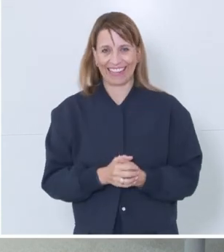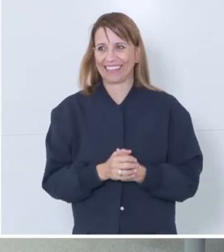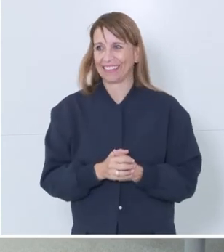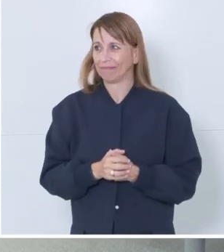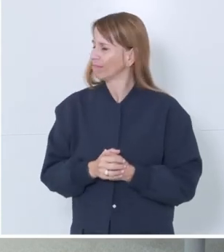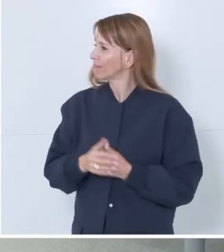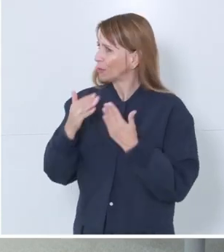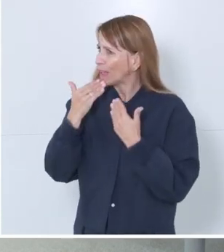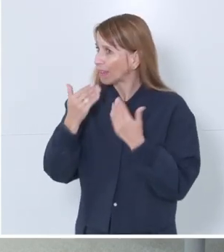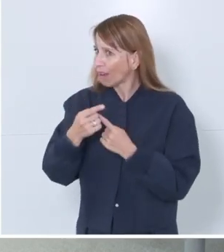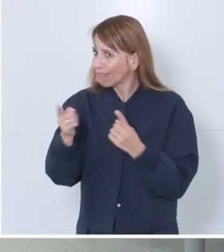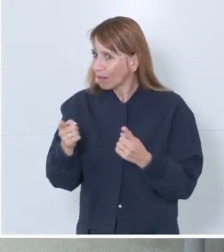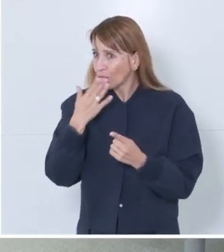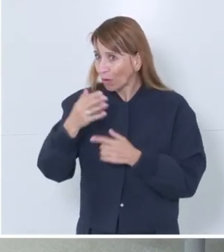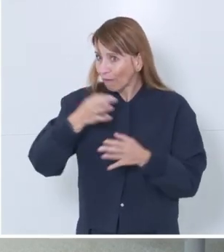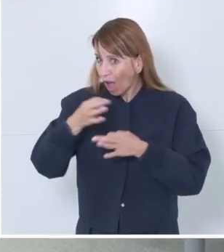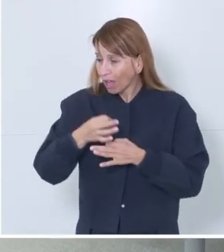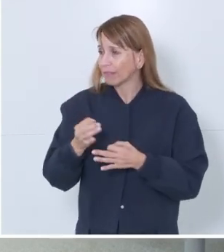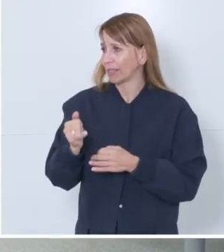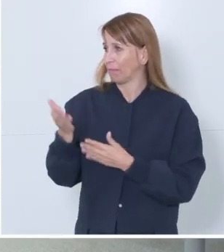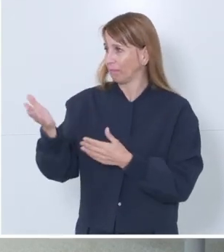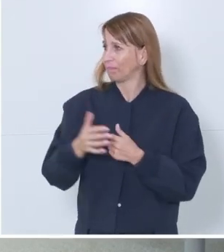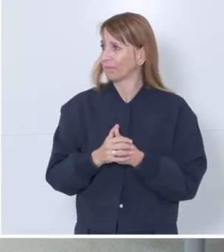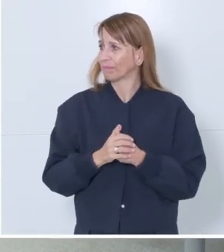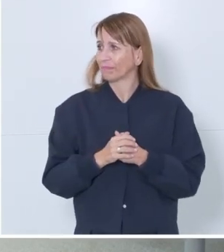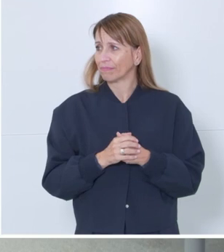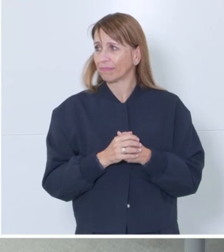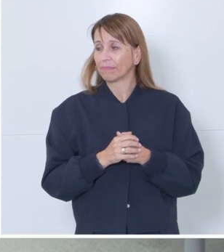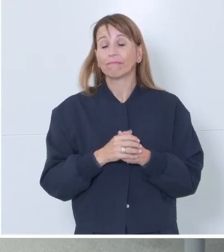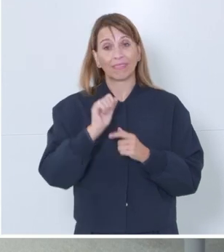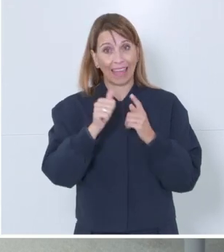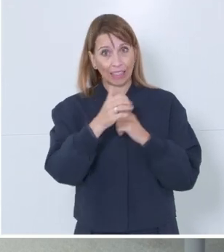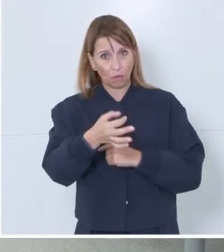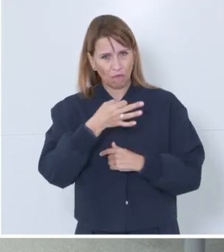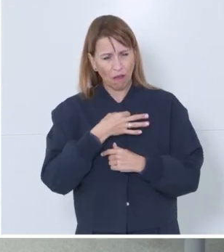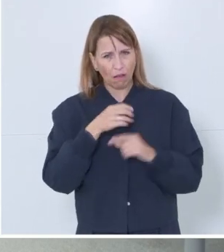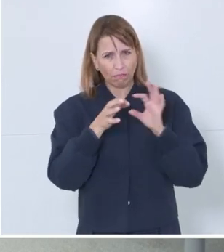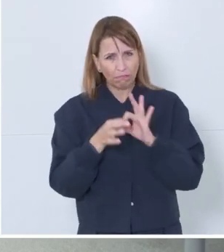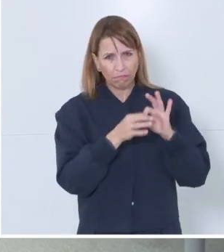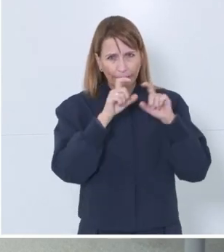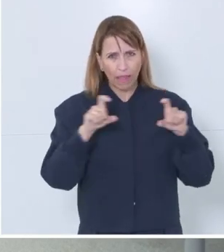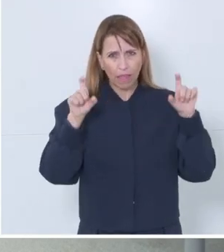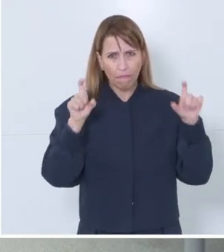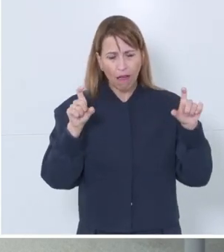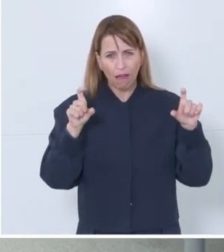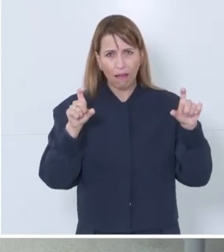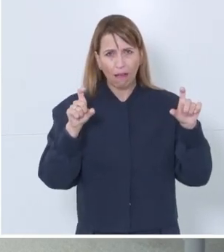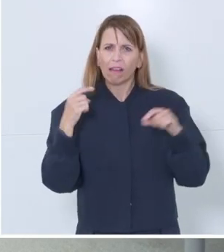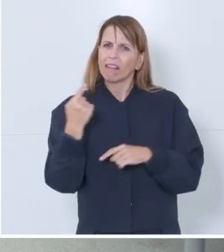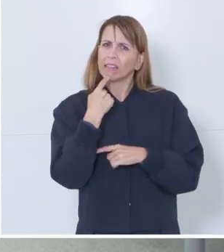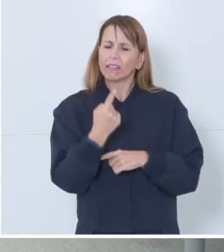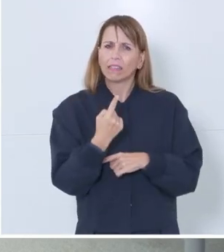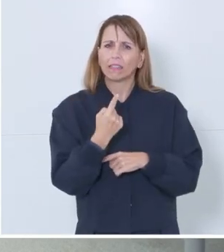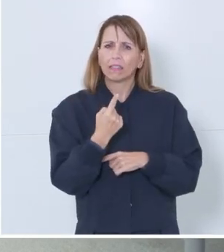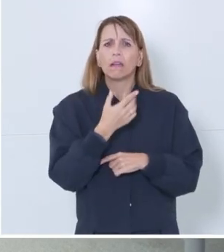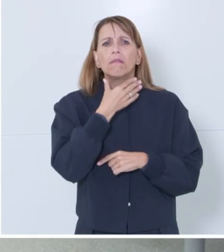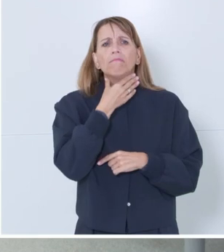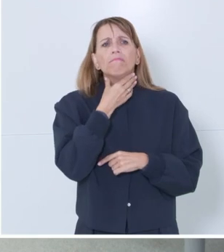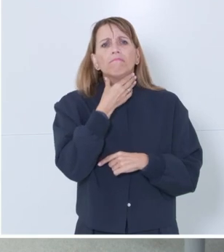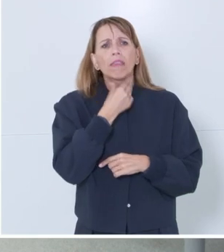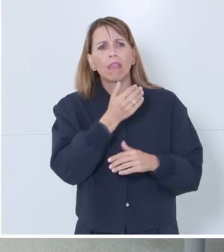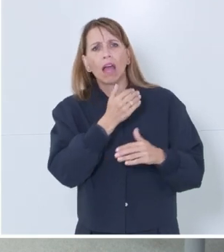Reporter: Zum einen zum Thema, Sie haben gesagt, dass die Bedarfsdeckung gestiegen ist aber auch,